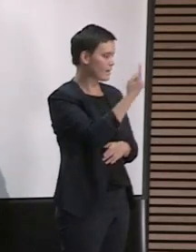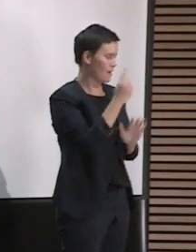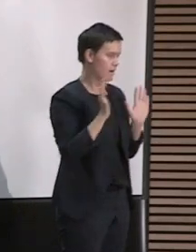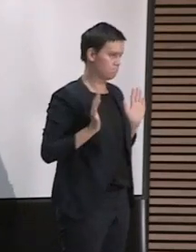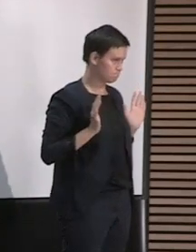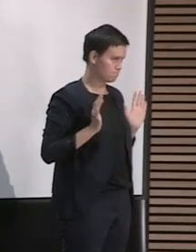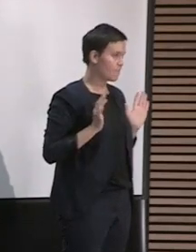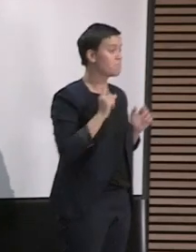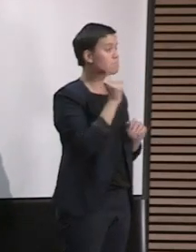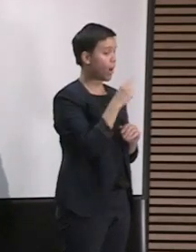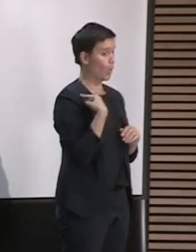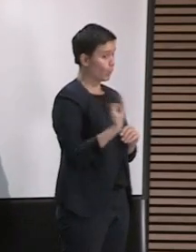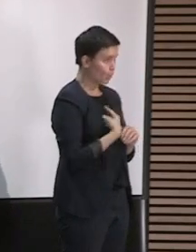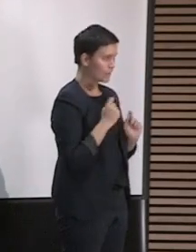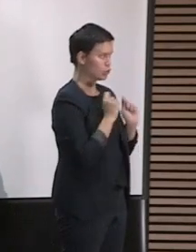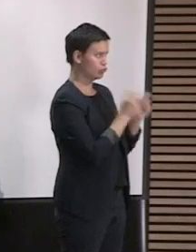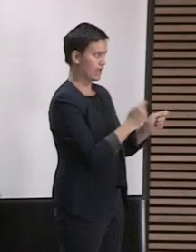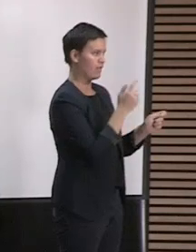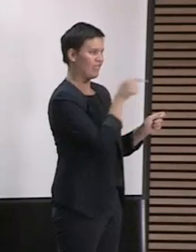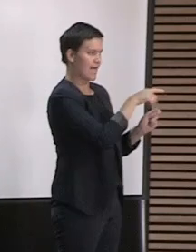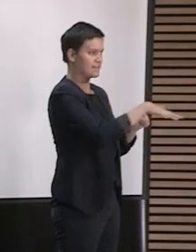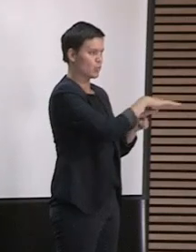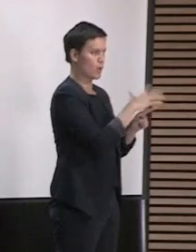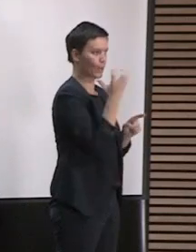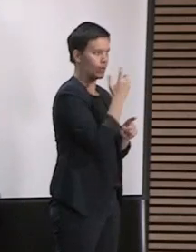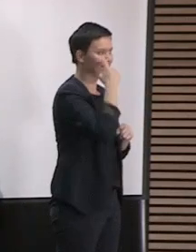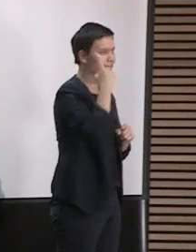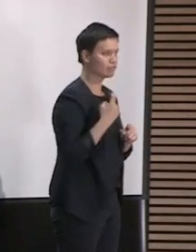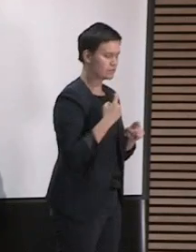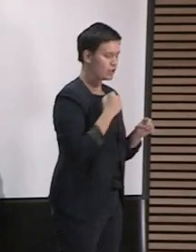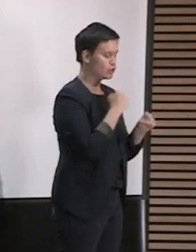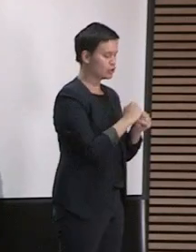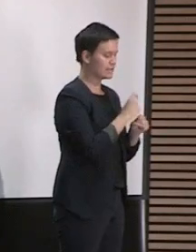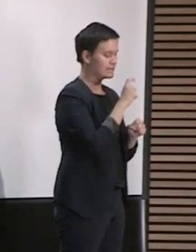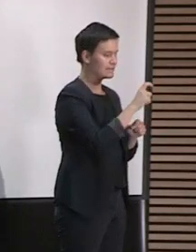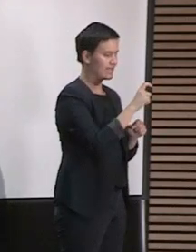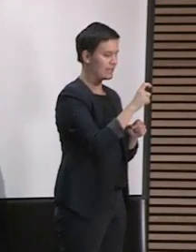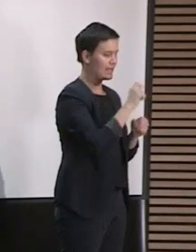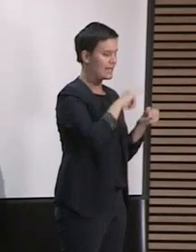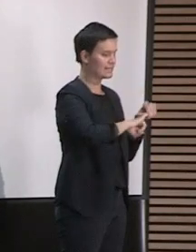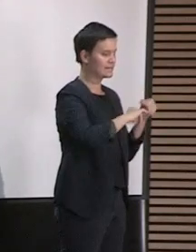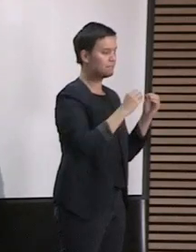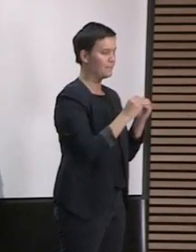Kawanatanga whai waahi me a maatau tari whakamarumaru whai take hoki. Kaore au i te haere